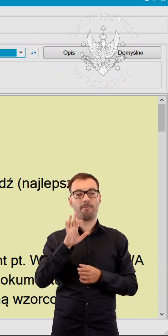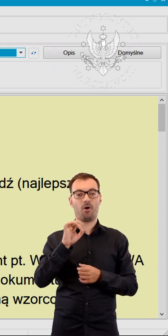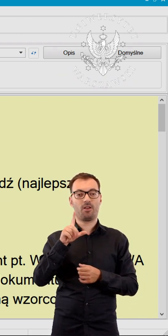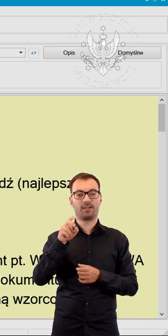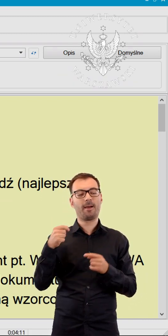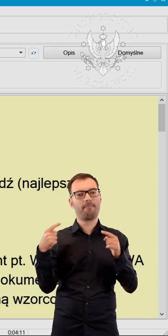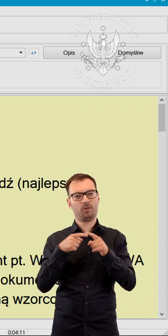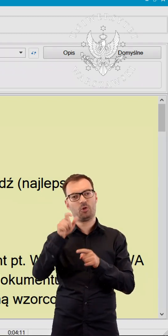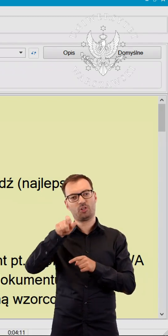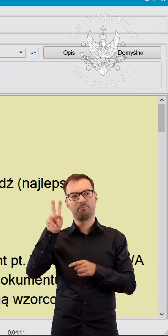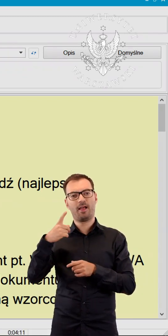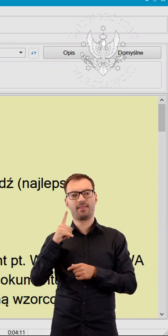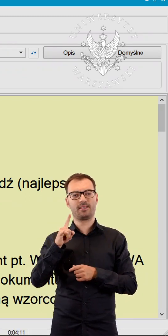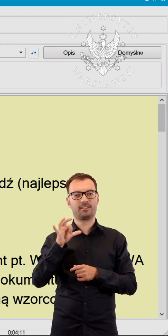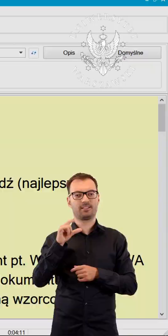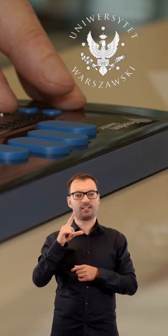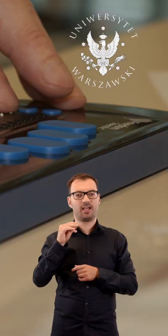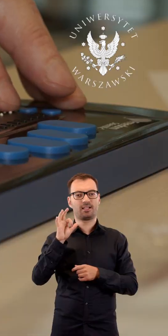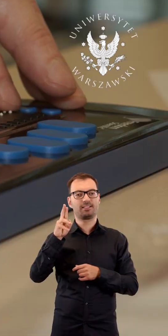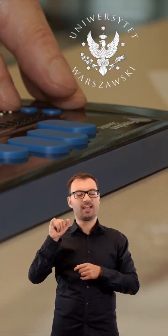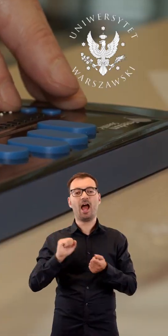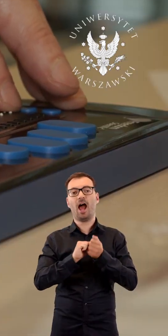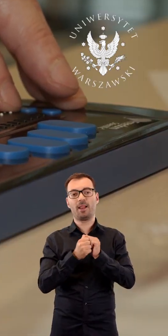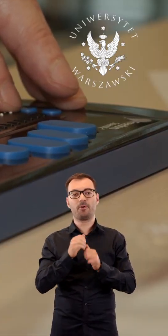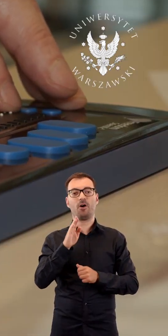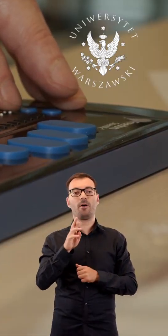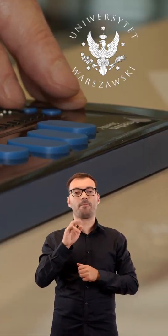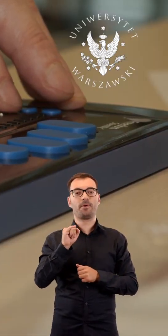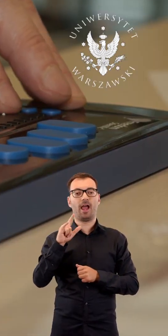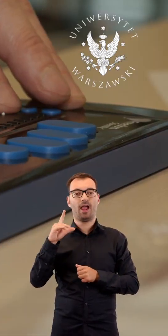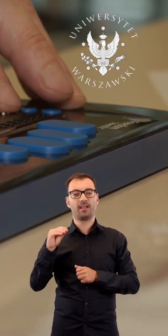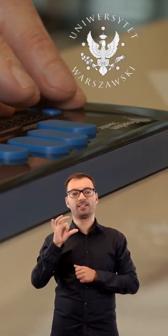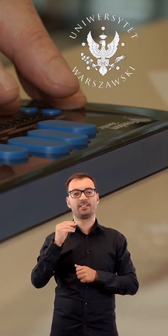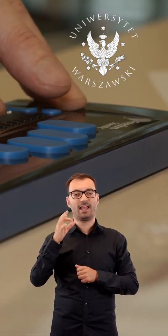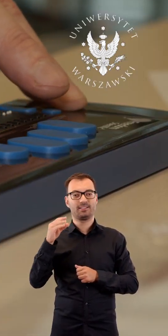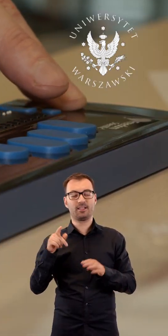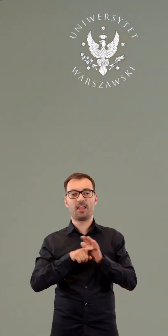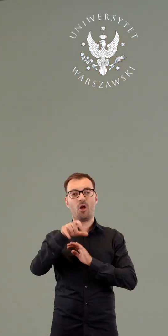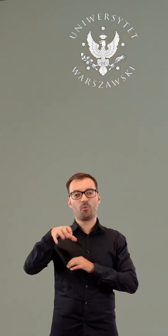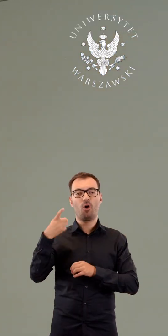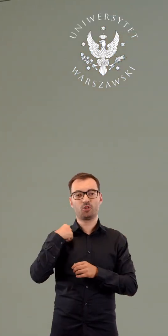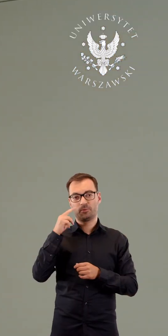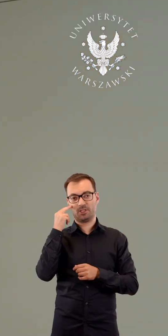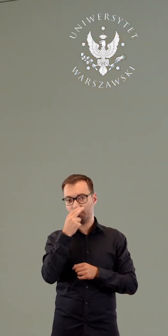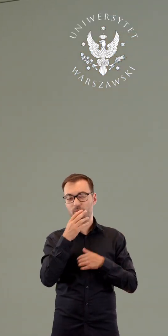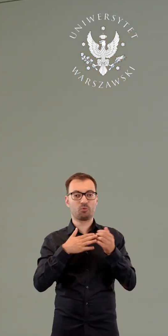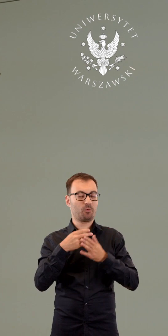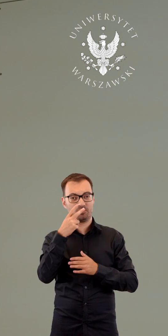np. dla osób z dysleksją, czy też w programie Braille Sense dla osób niewidomych czy słabowidzących. Kolejnym dostosowaniem